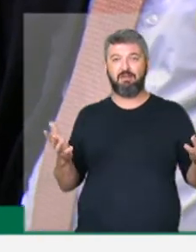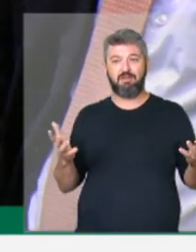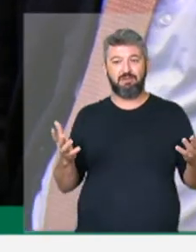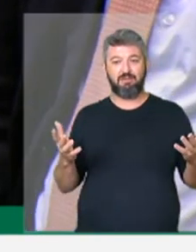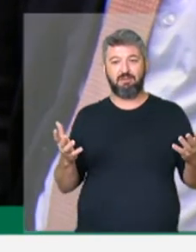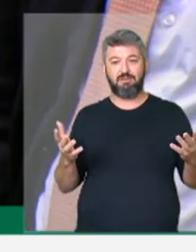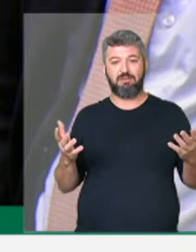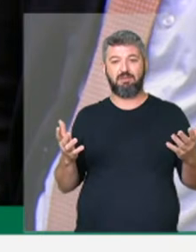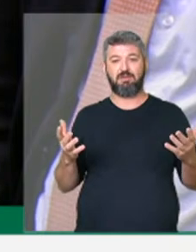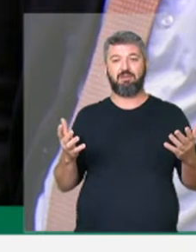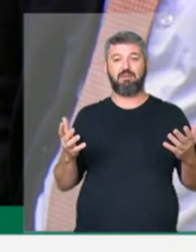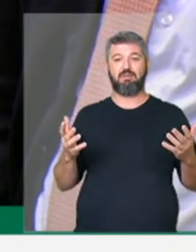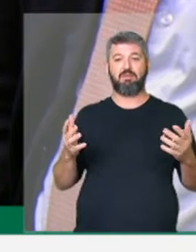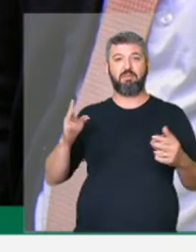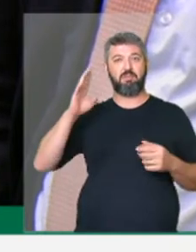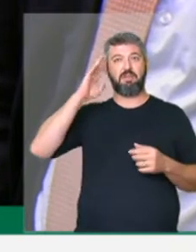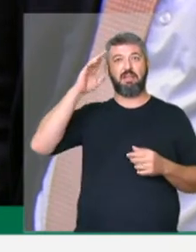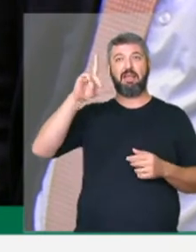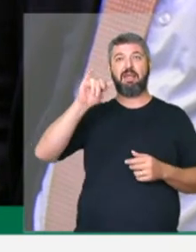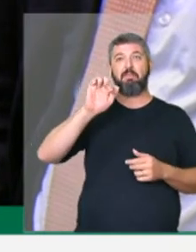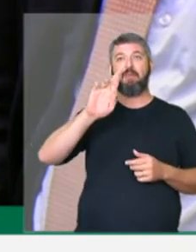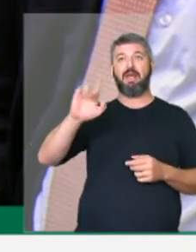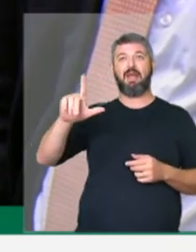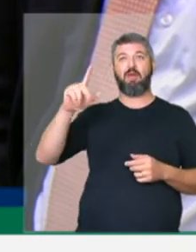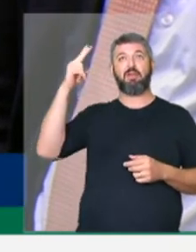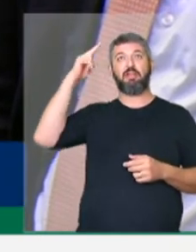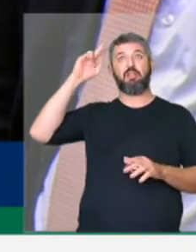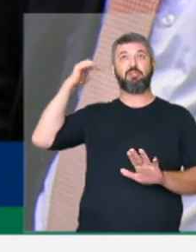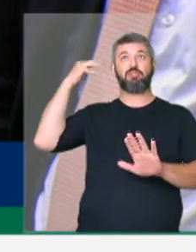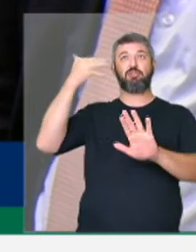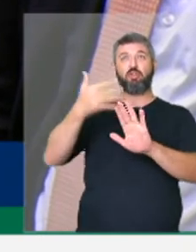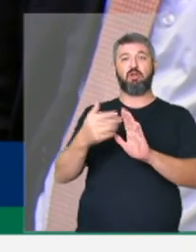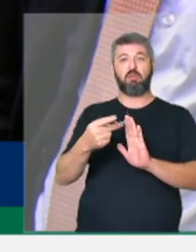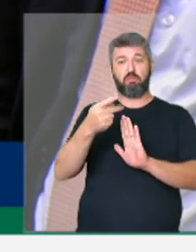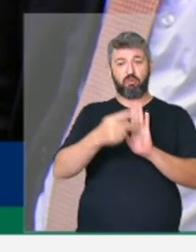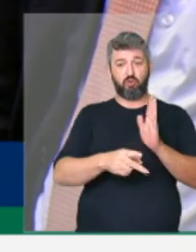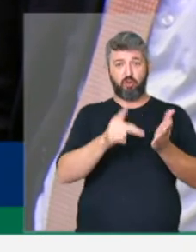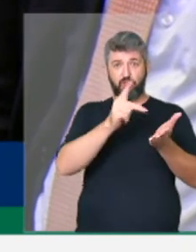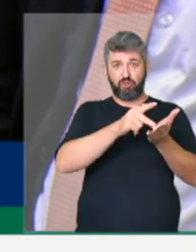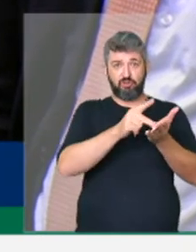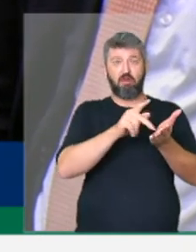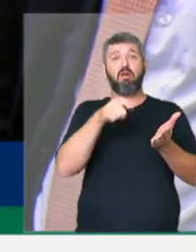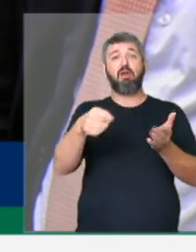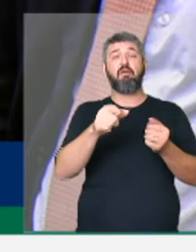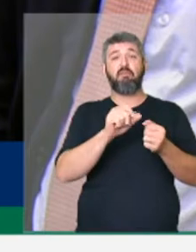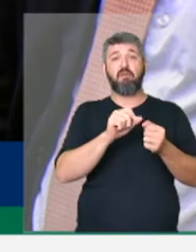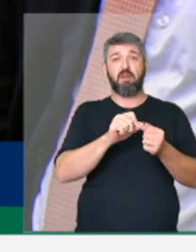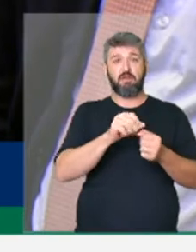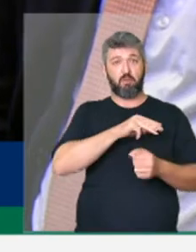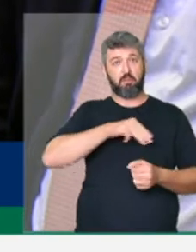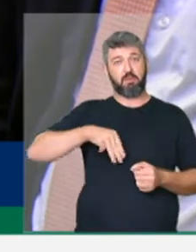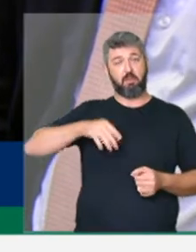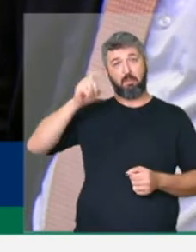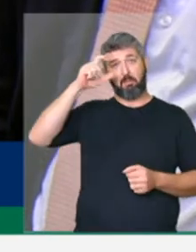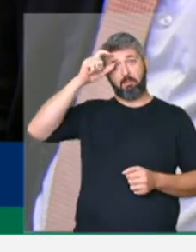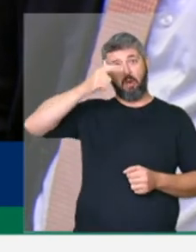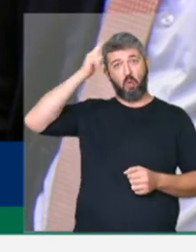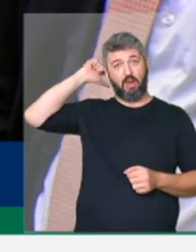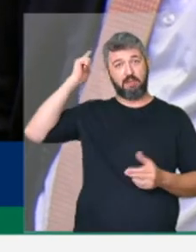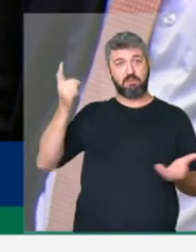TIVE QUE ENFRENTAR, INCLUSIVE OS PRESSUPOSTOS DO GOVERNO NO SENTIDO DE FACILITAR A RECUPERAÇÃO DESSAS EMPRESAS E É MELHOR RECEBER PARTE DO